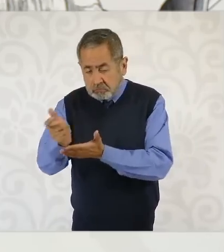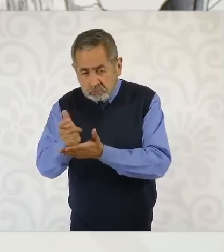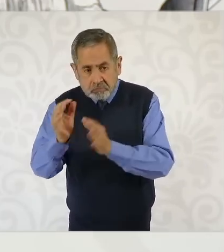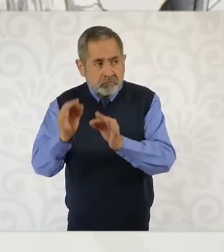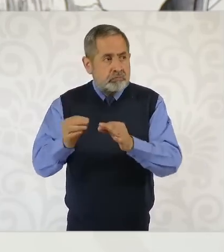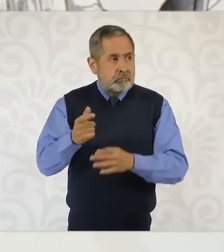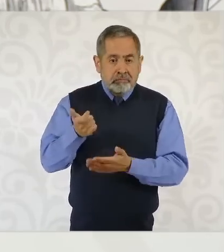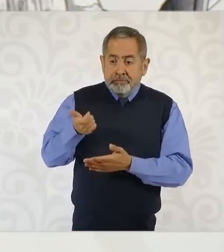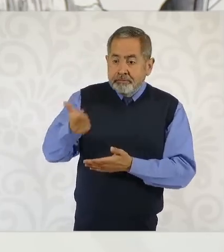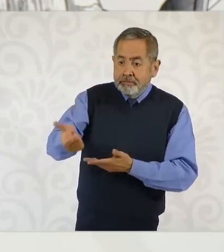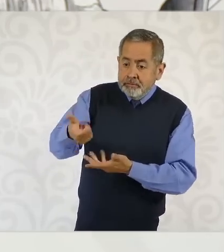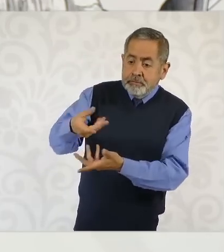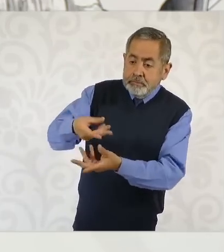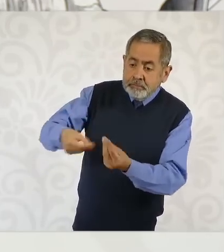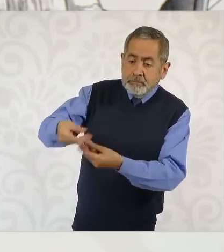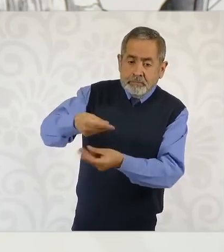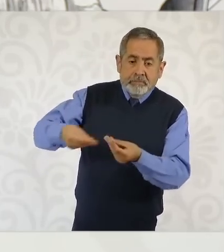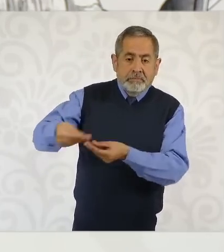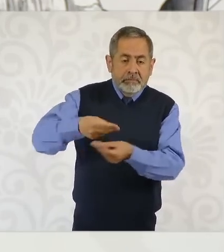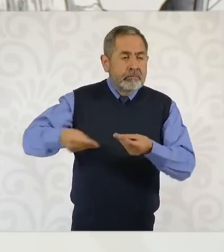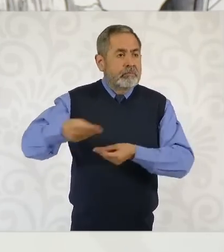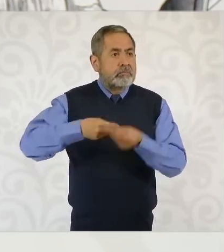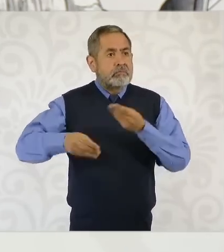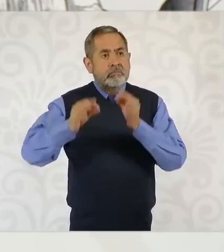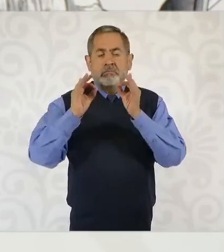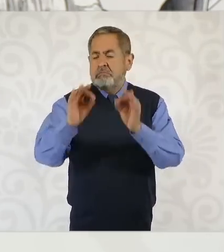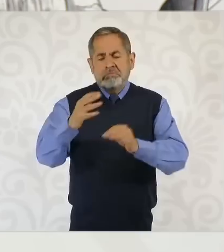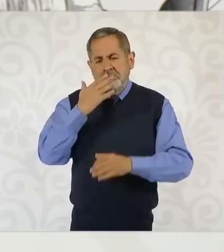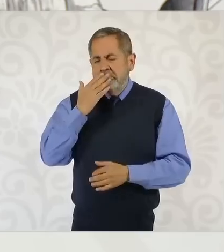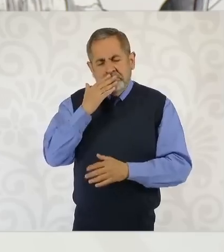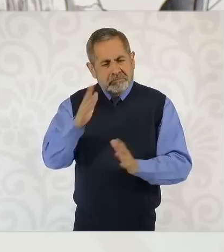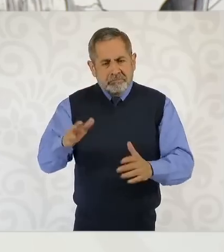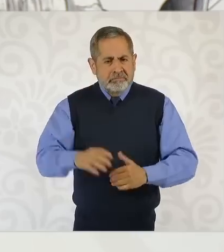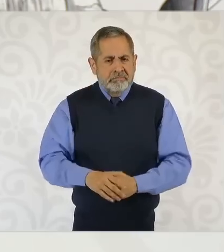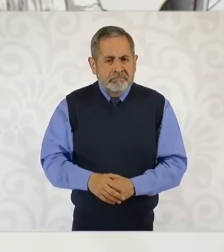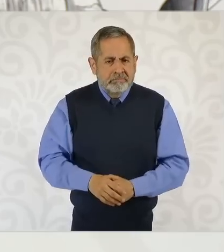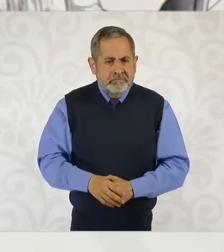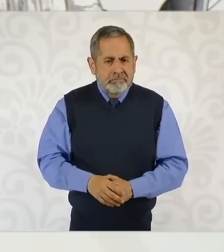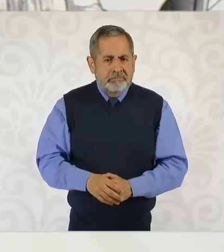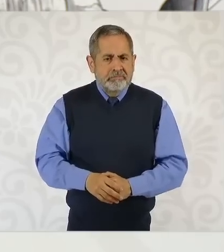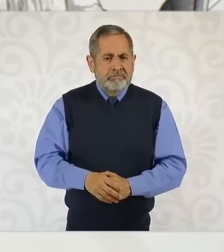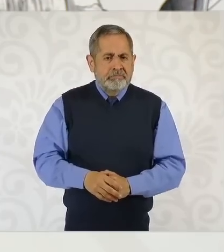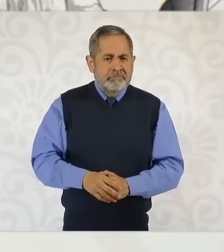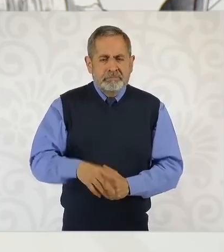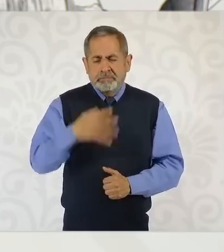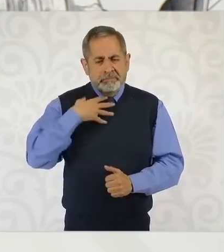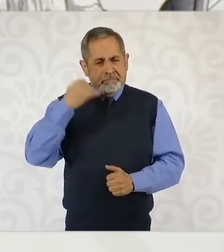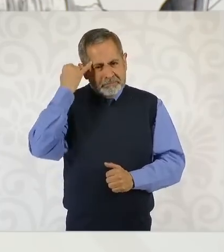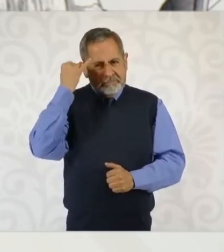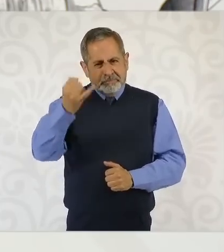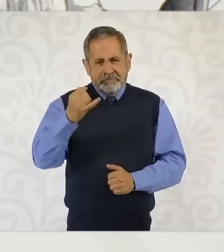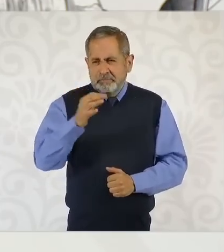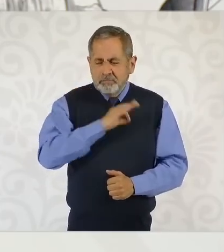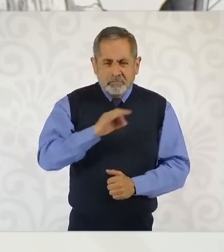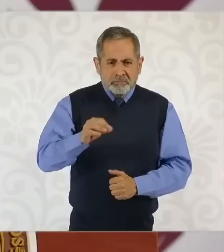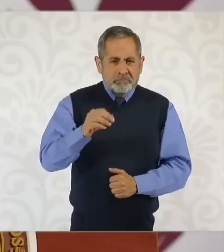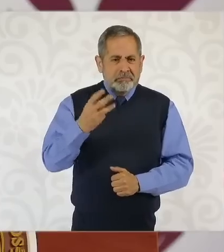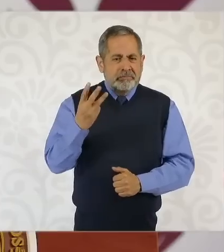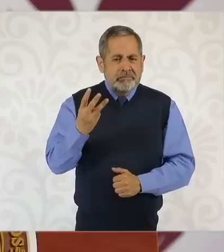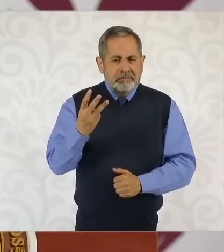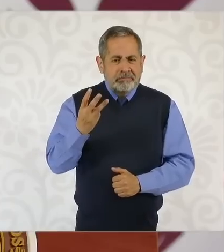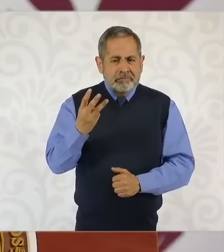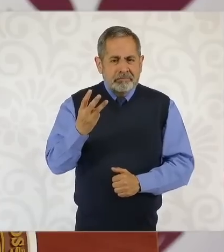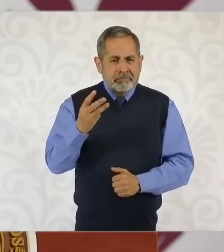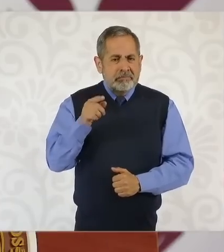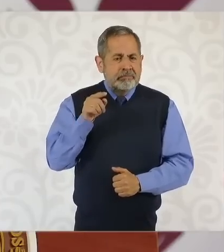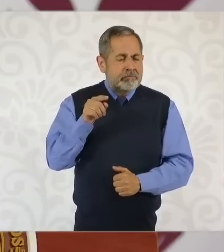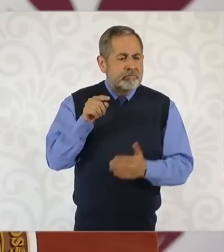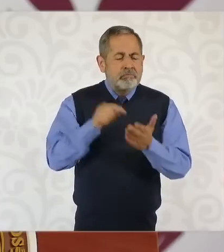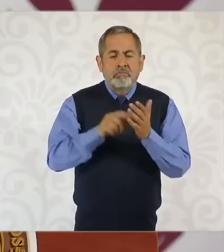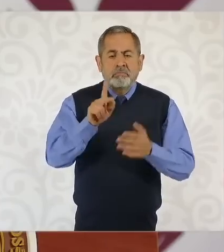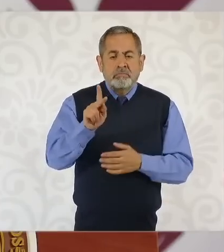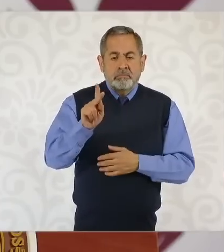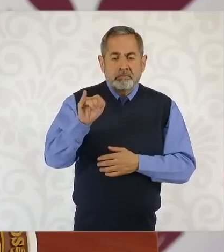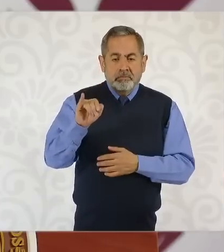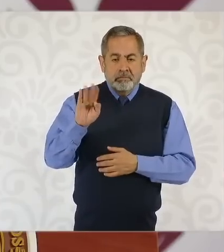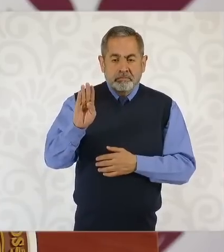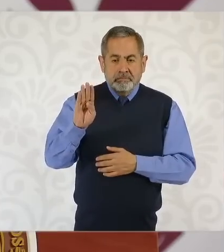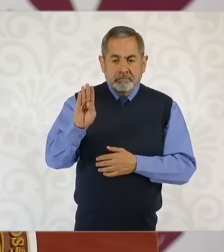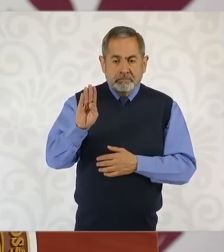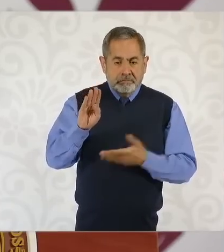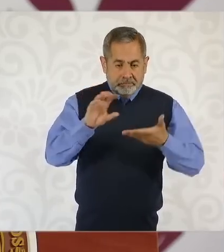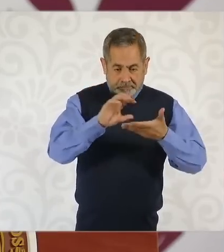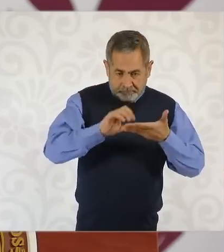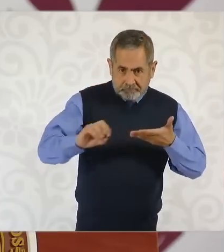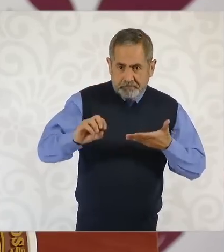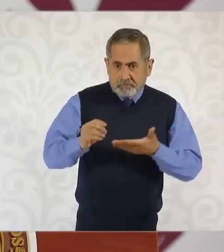interno imagínense estamos hablando de casi tres puntos del pib que se distribuyen a las familias